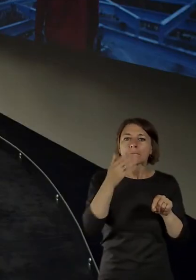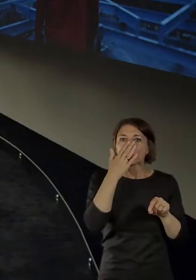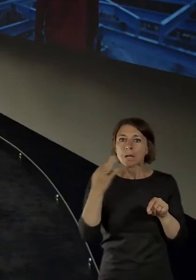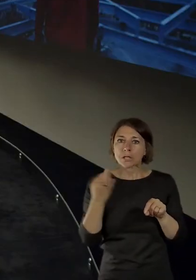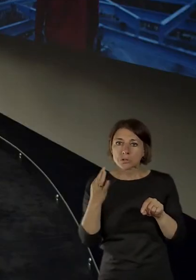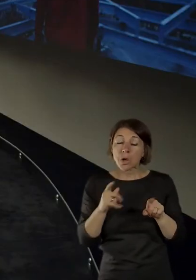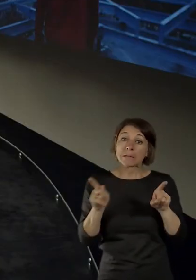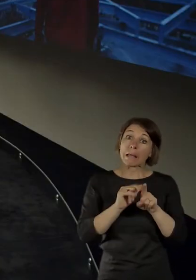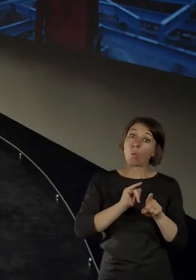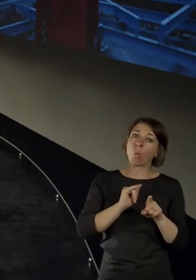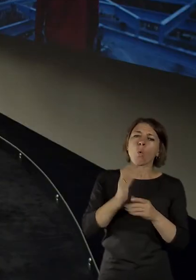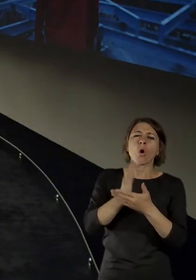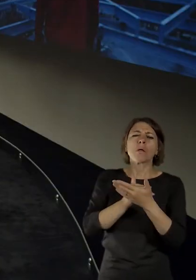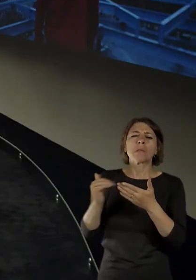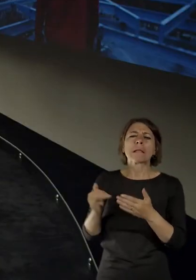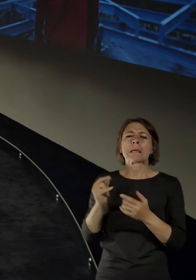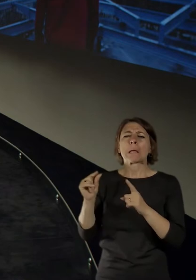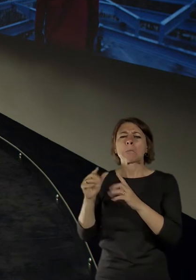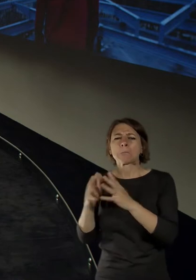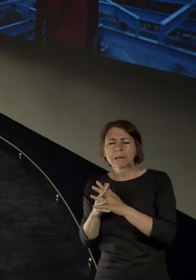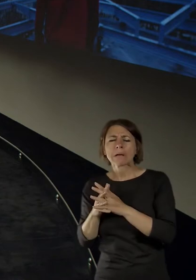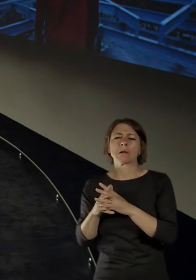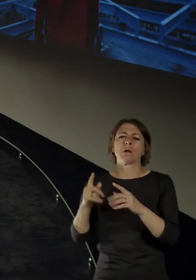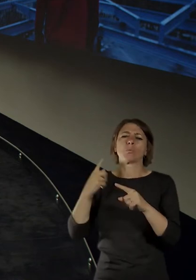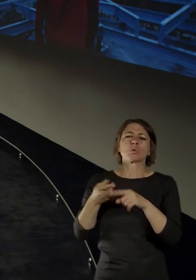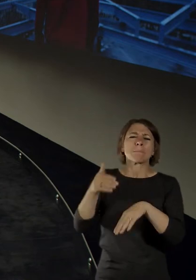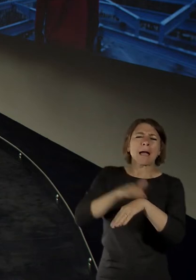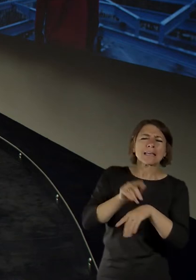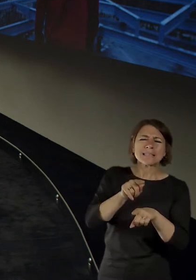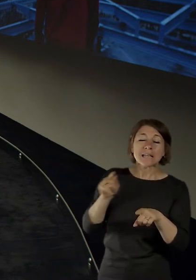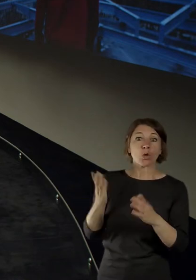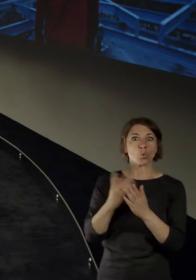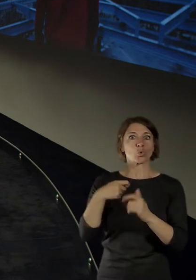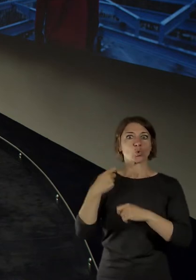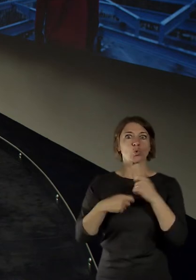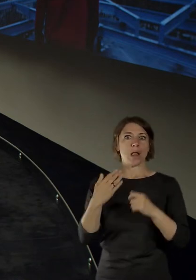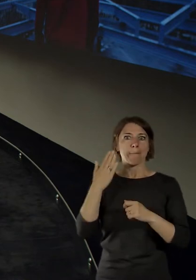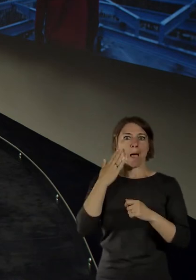že když se rozprostřela ta síť 100× 100 m, tak tam byly už nějaké developerské projekty,